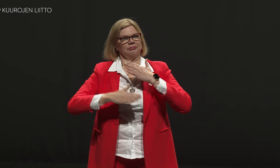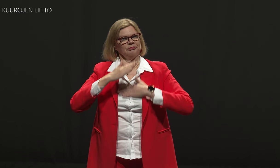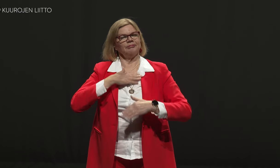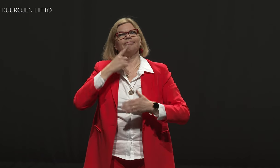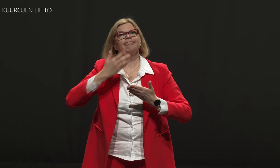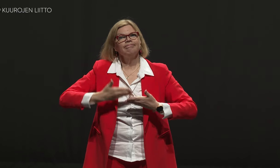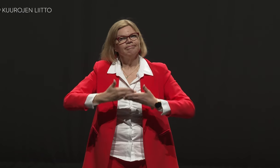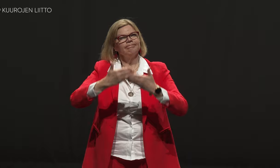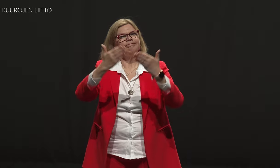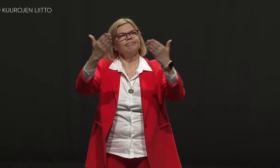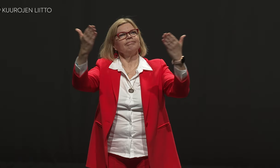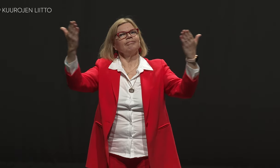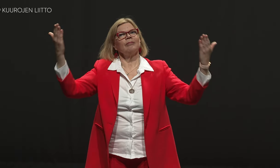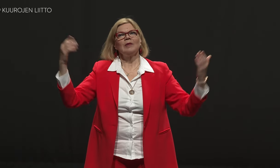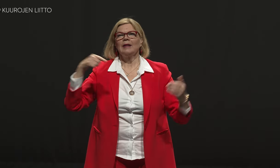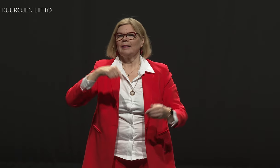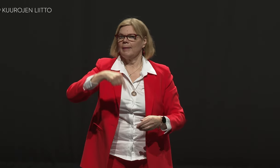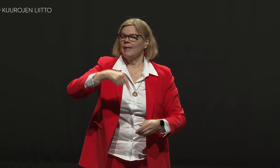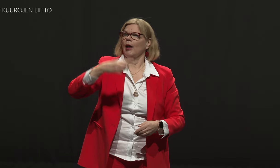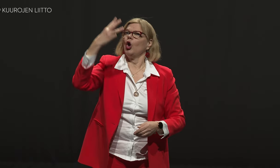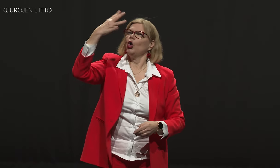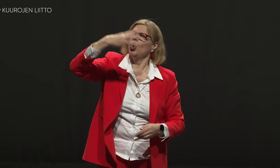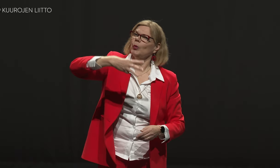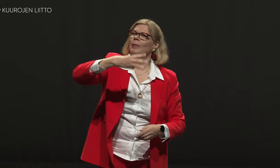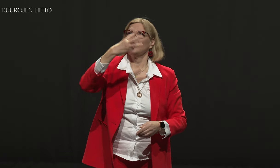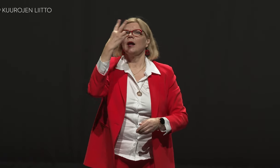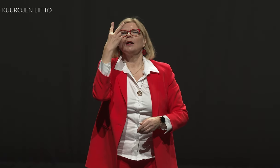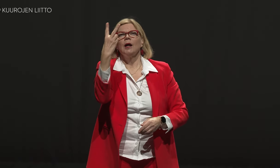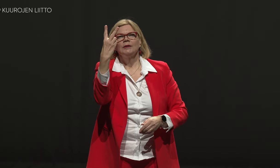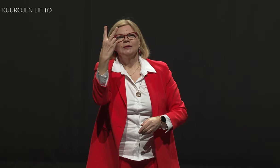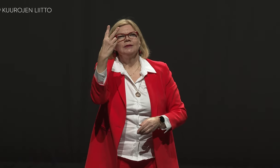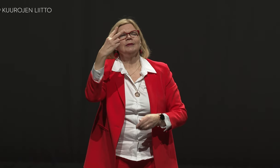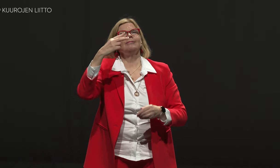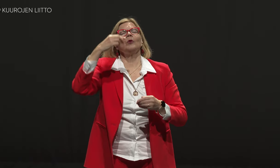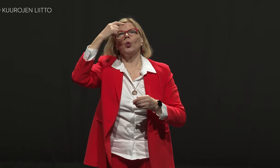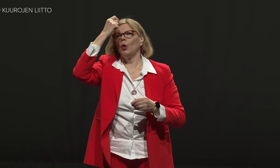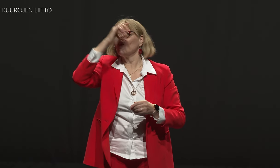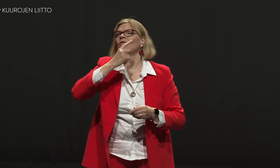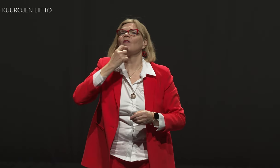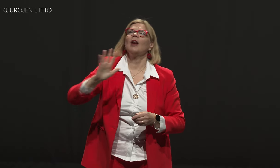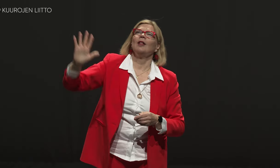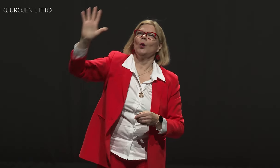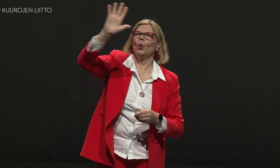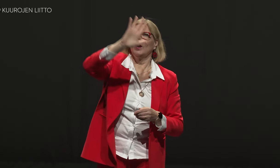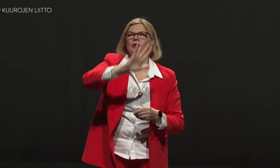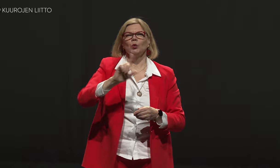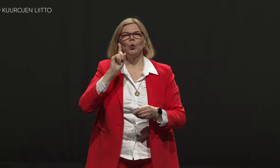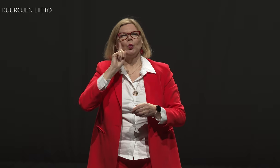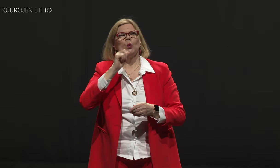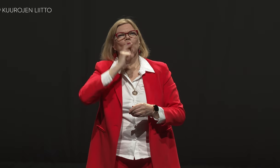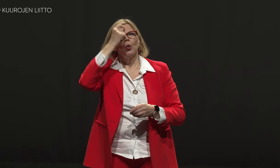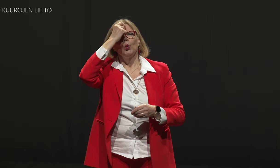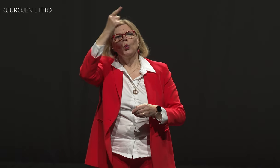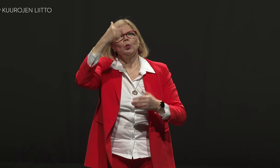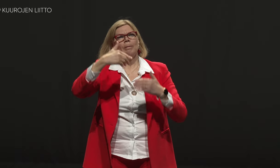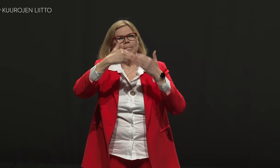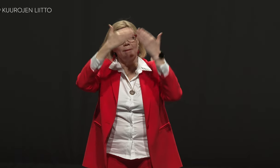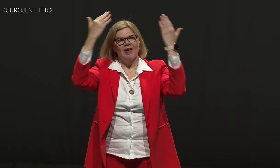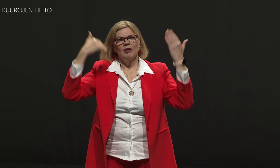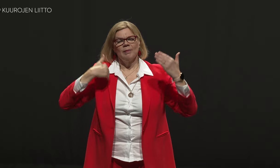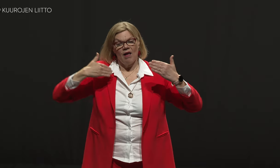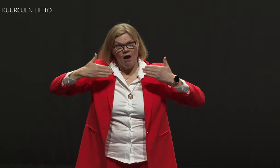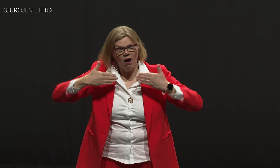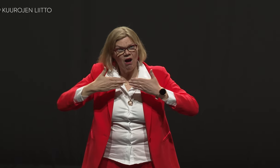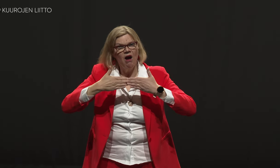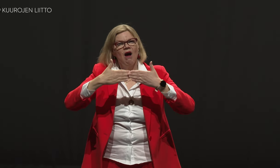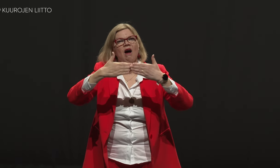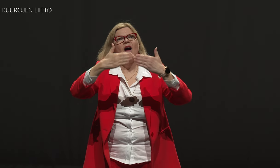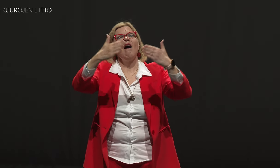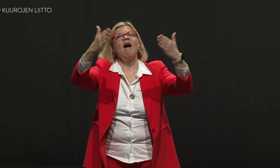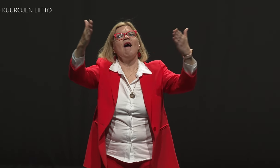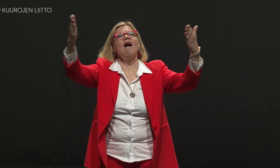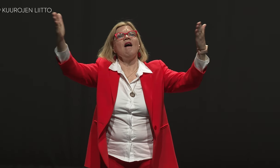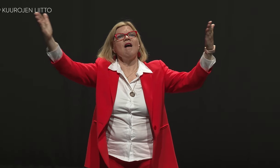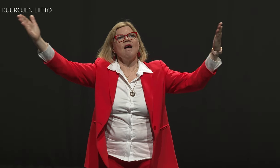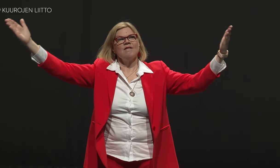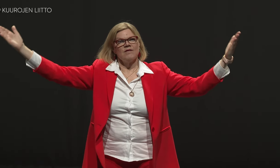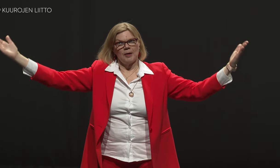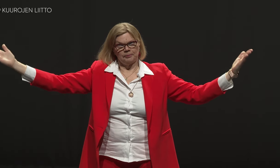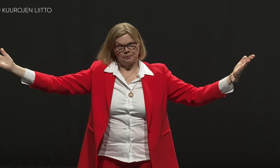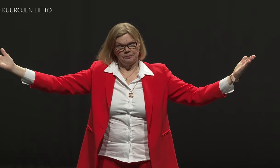Julistan 32. valtakunnalliset kuurojen kulttuuripäivät avatuiksi.